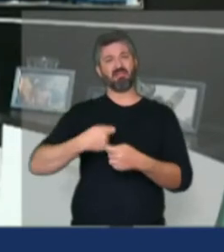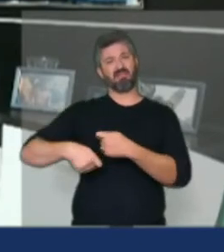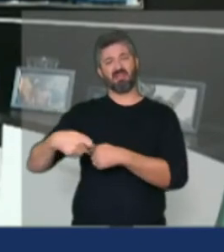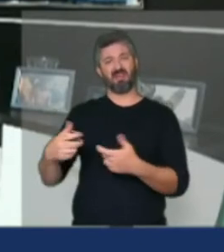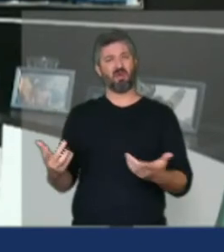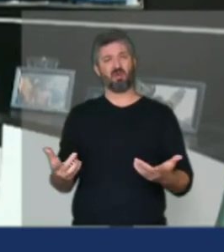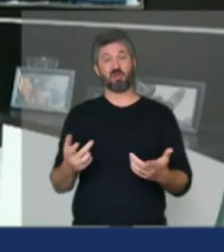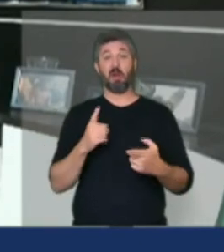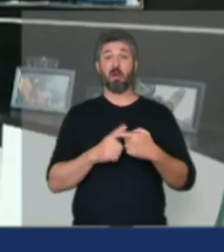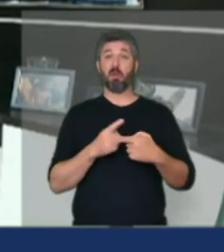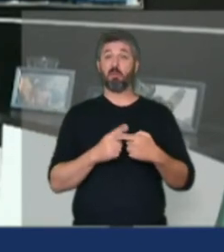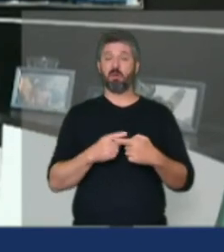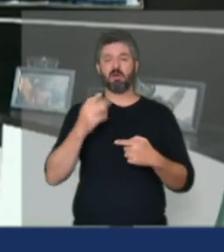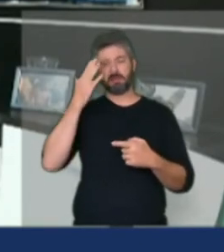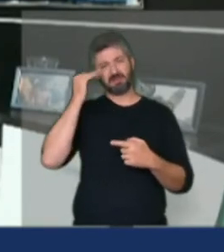NÓS SABEMOS QUE A PRIORIDADE NÃO SERÁ O BEM-ESTAR